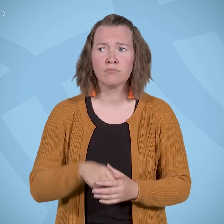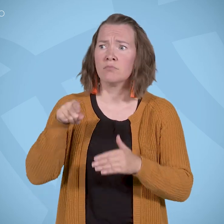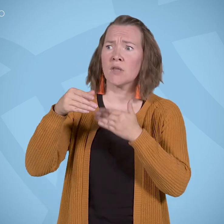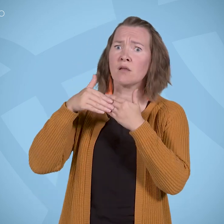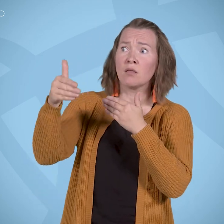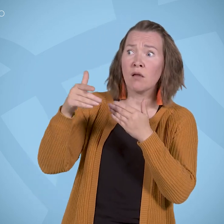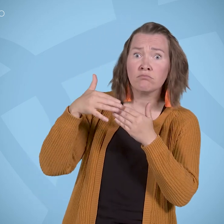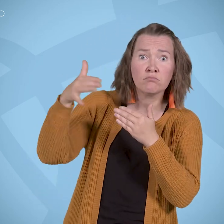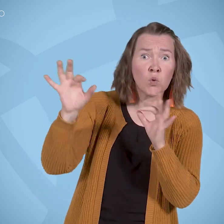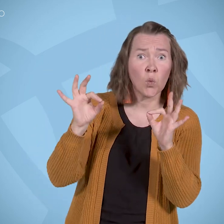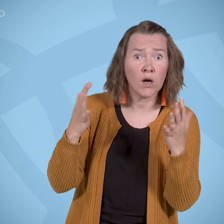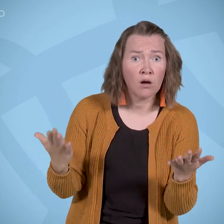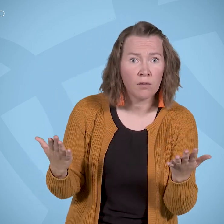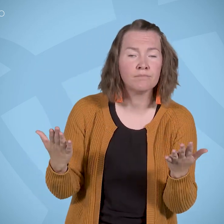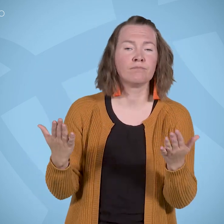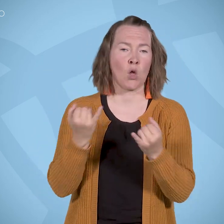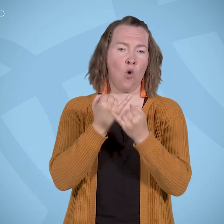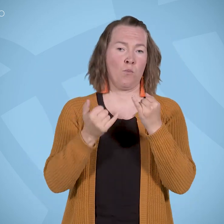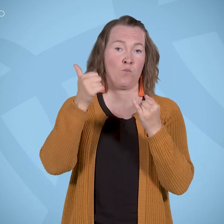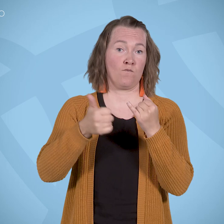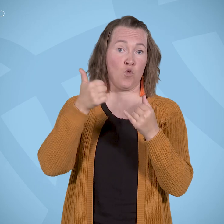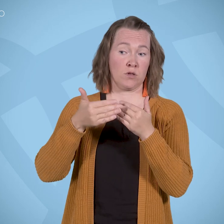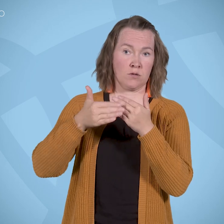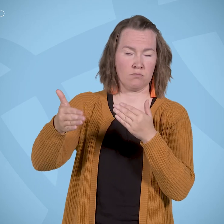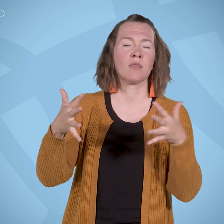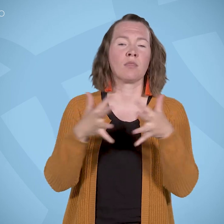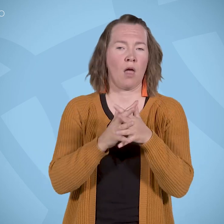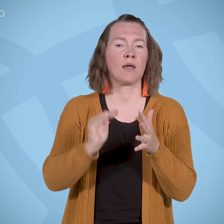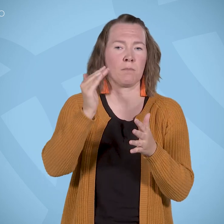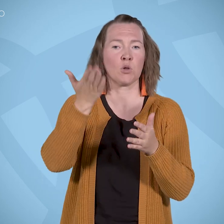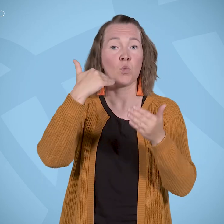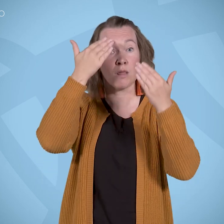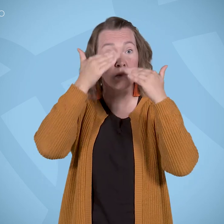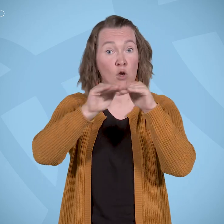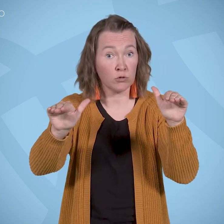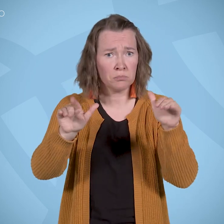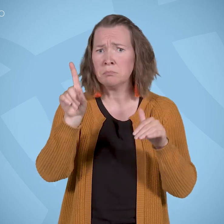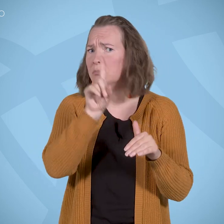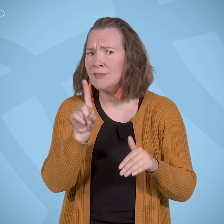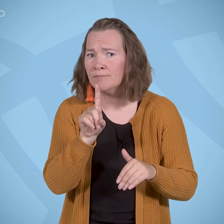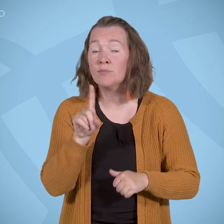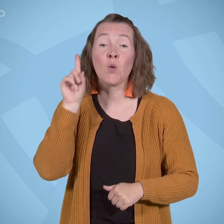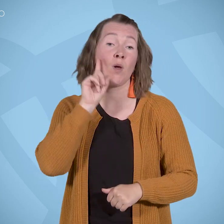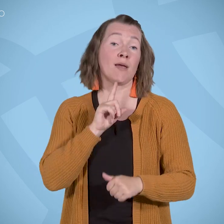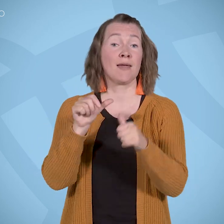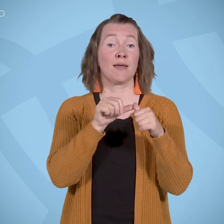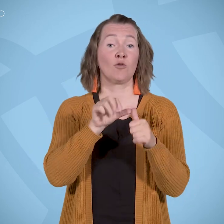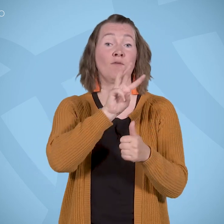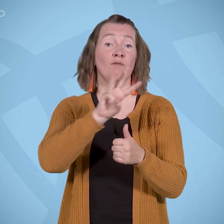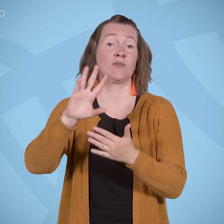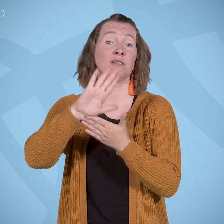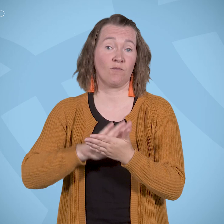Tarkemmin jatkosta tiedotetaan loppuvuonna Kuurojen Liiton verkkosivuilla -